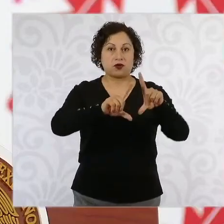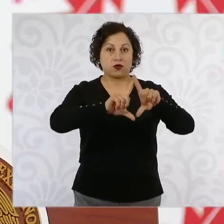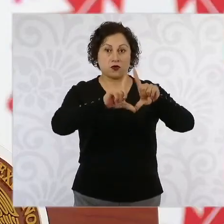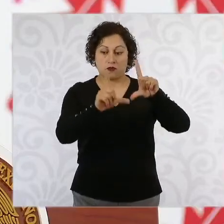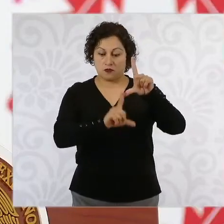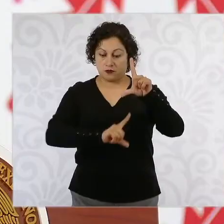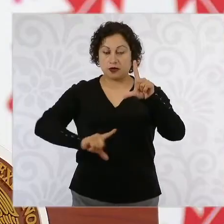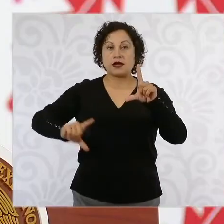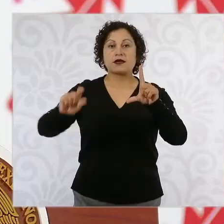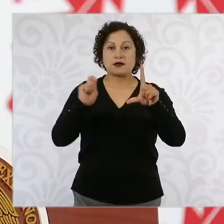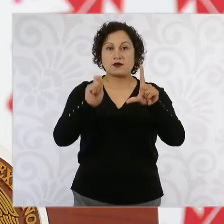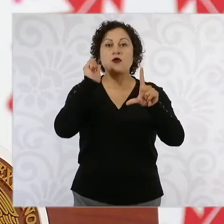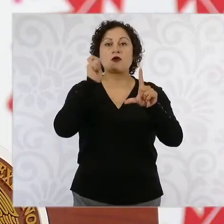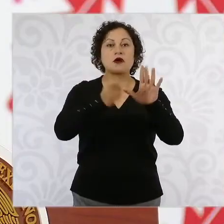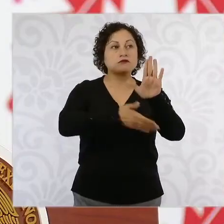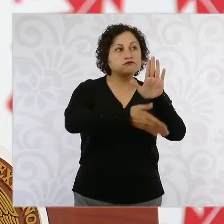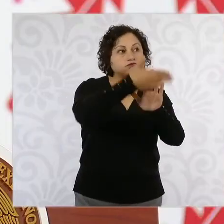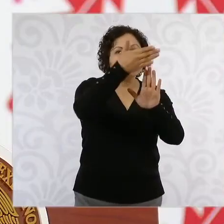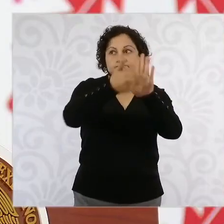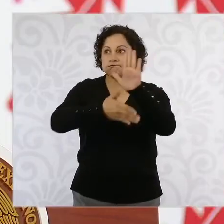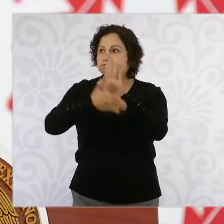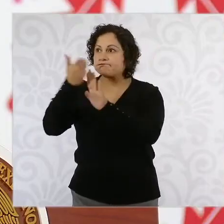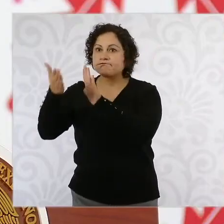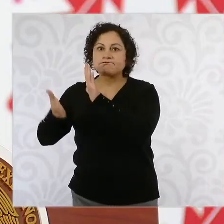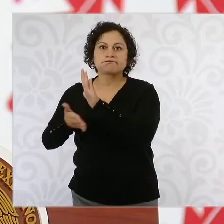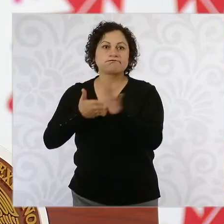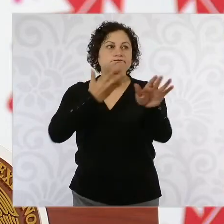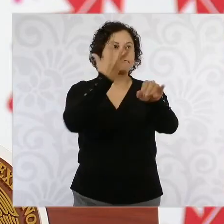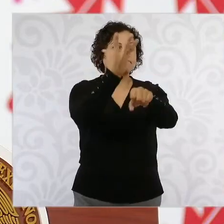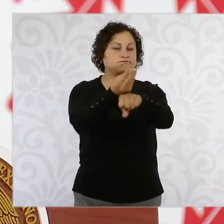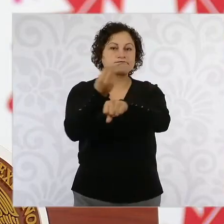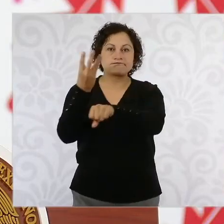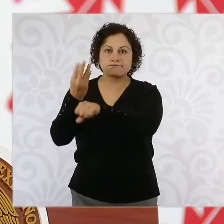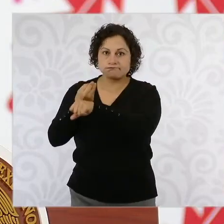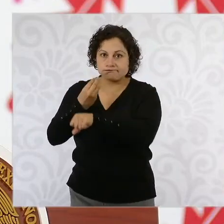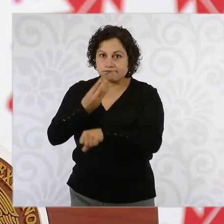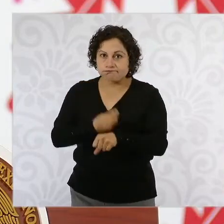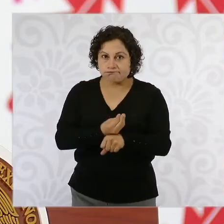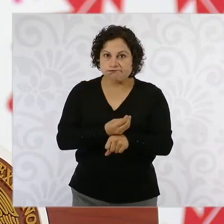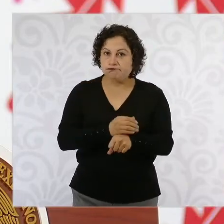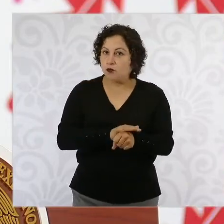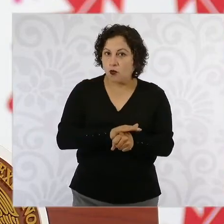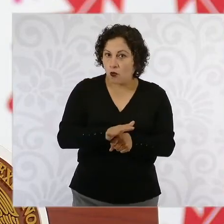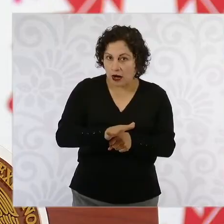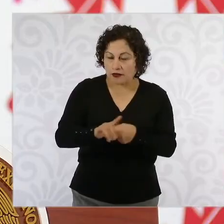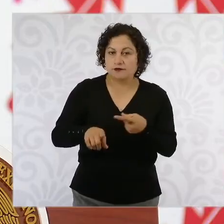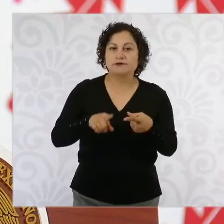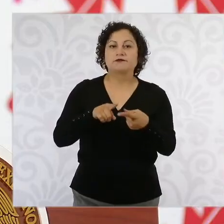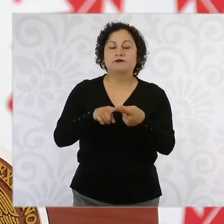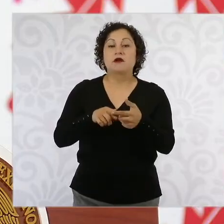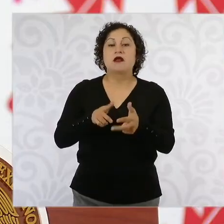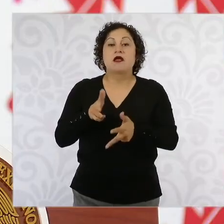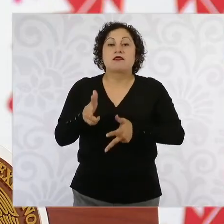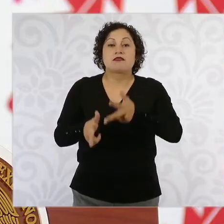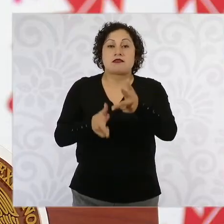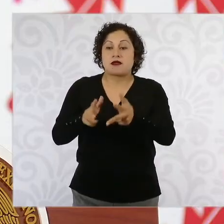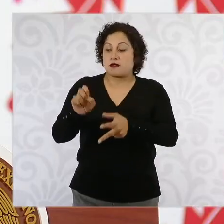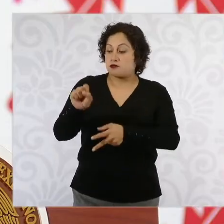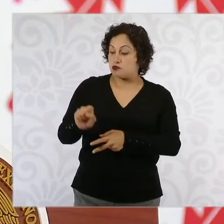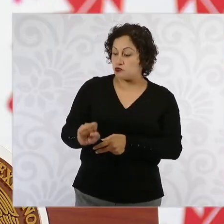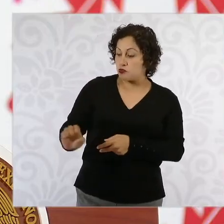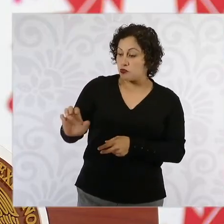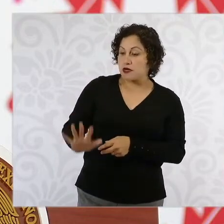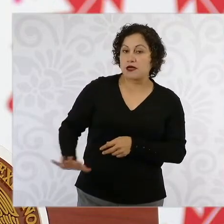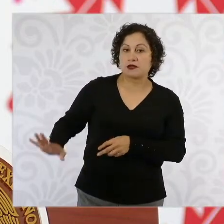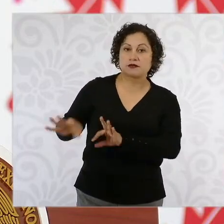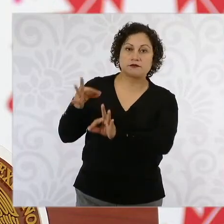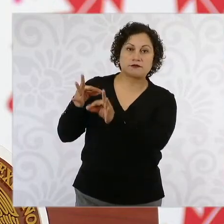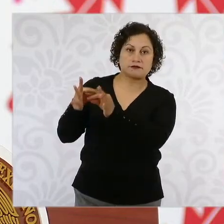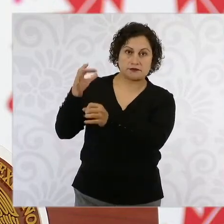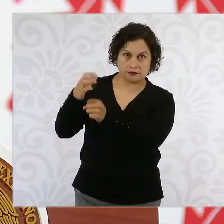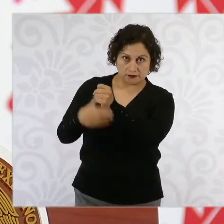plan de infraestructura están los trenes del sureste terminarlos Y el particular el tren